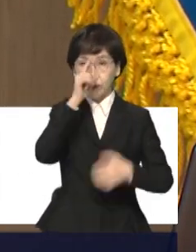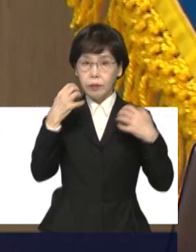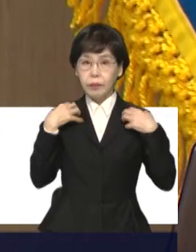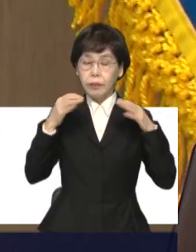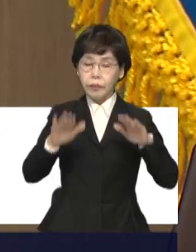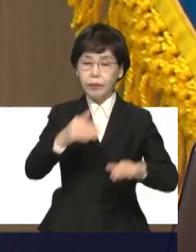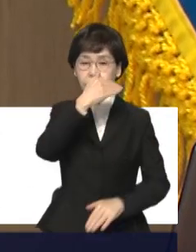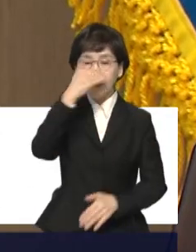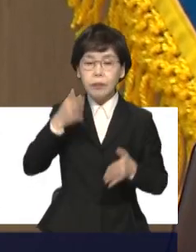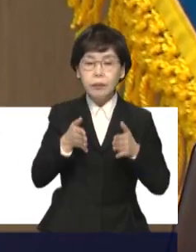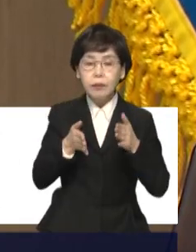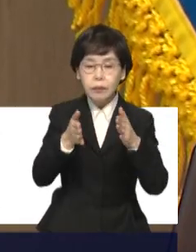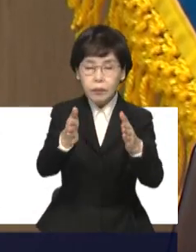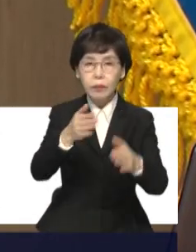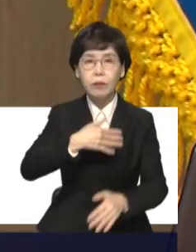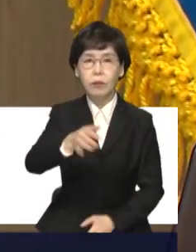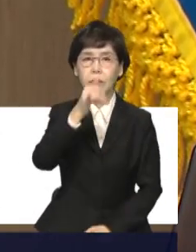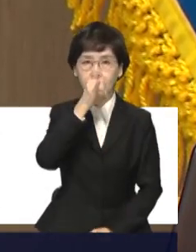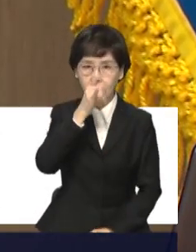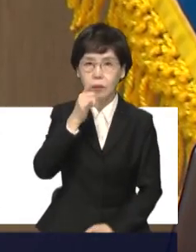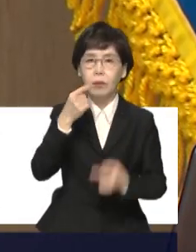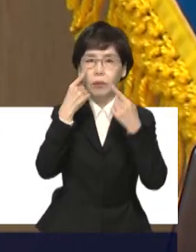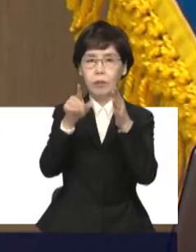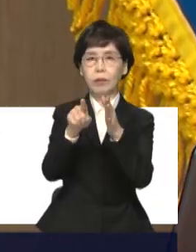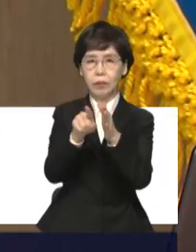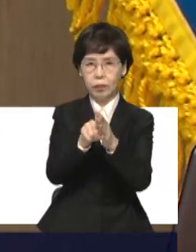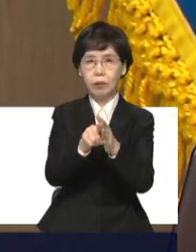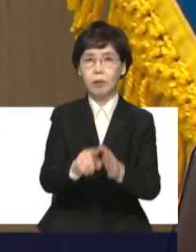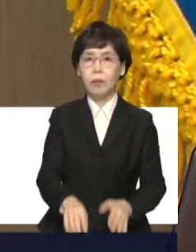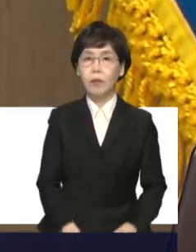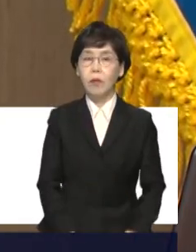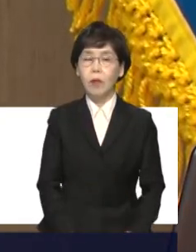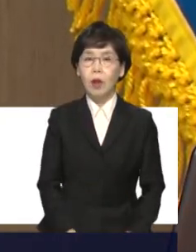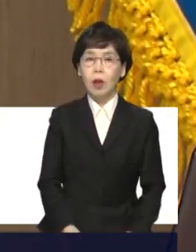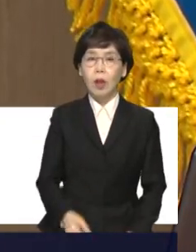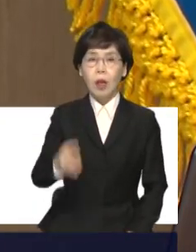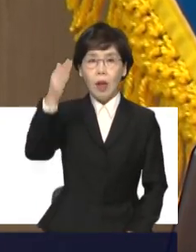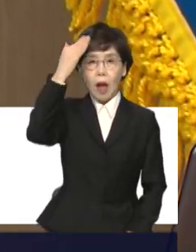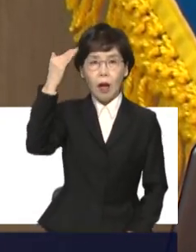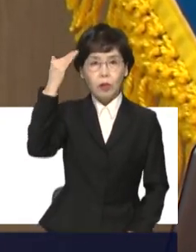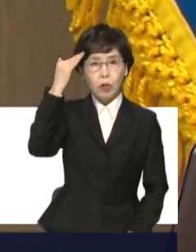나아가고 있다고 확신합니다. 양국 간 불행한 과거의 아픔을 딛고